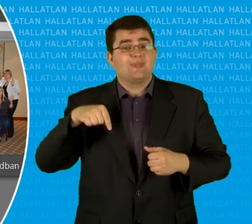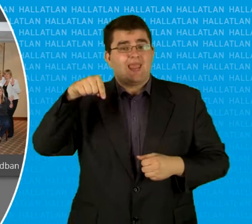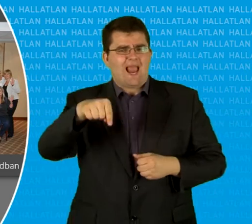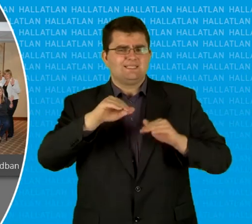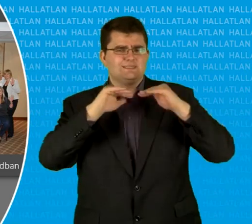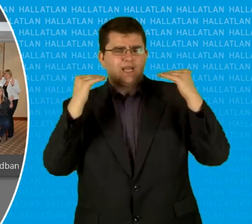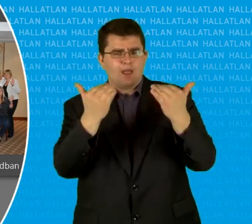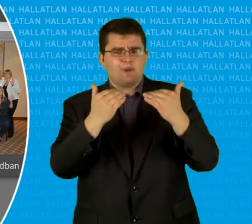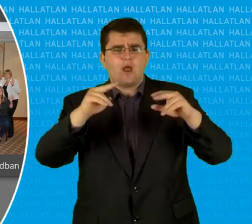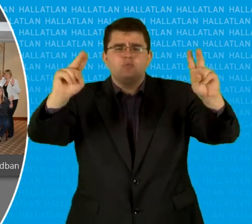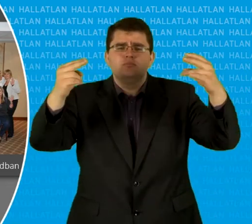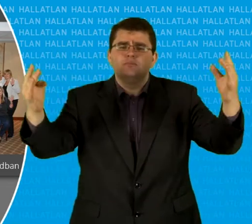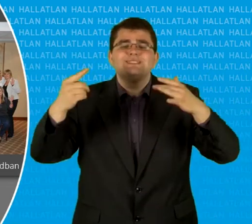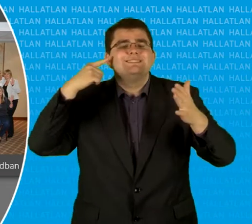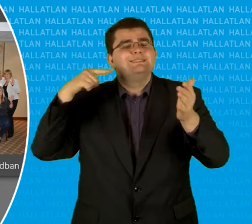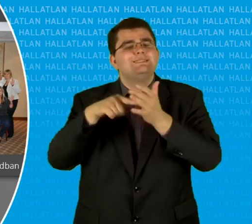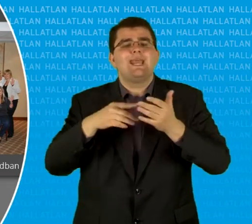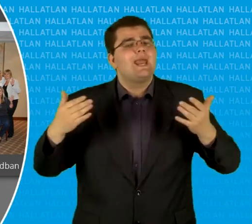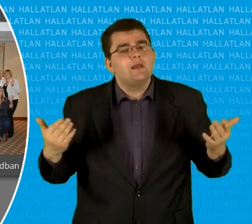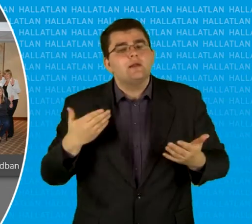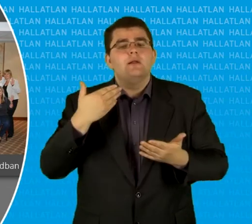A szeminárium célként tűzte ki,